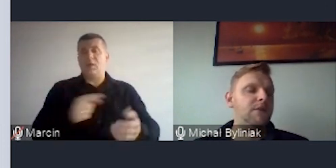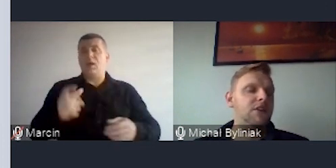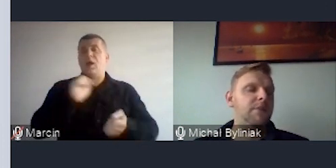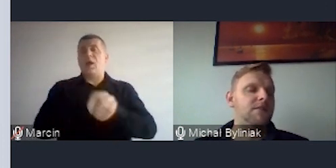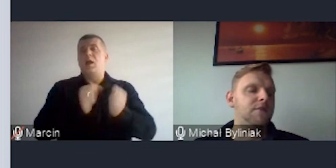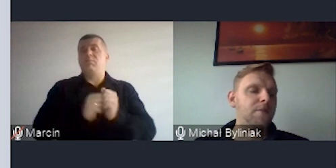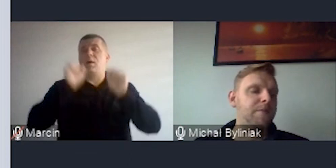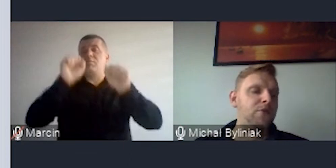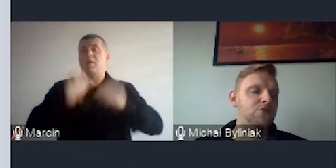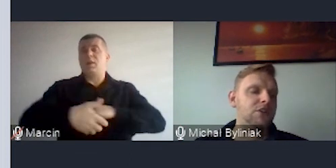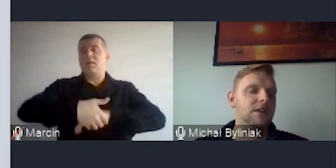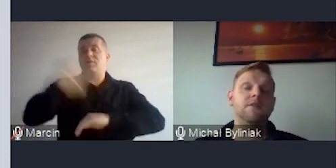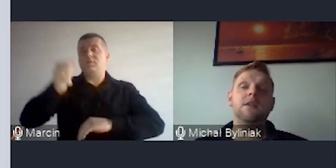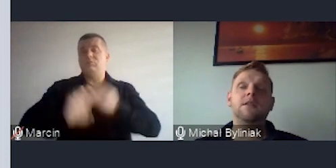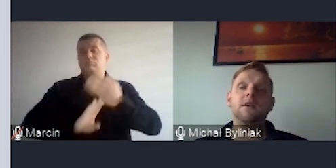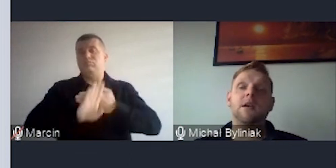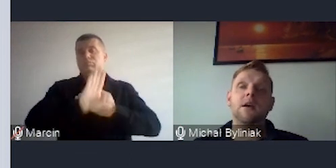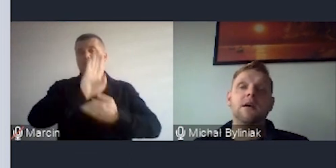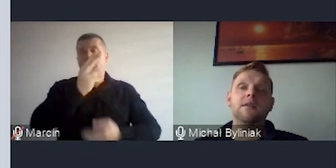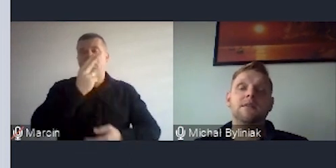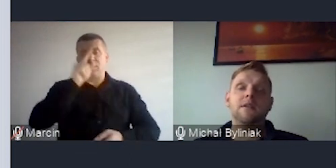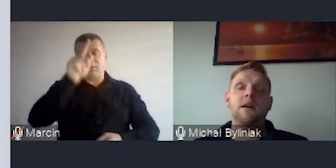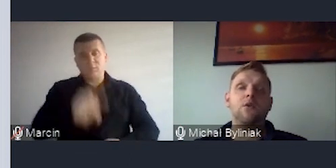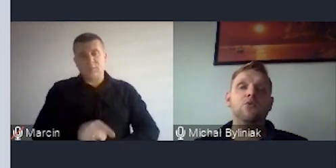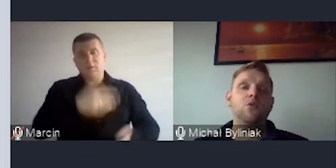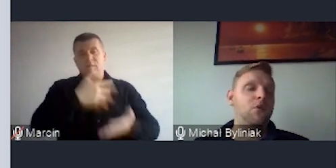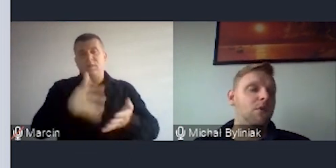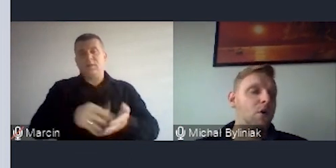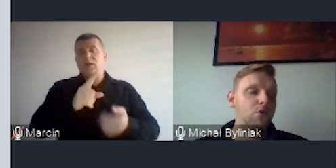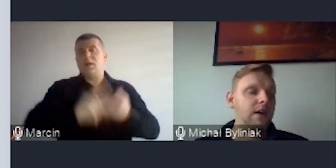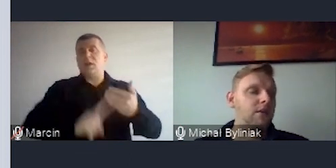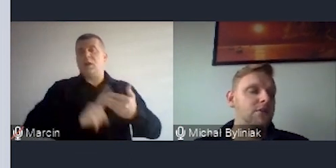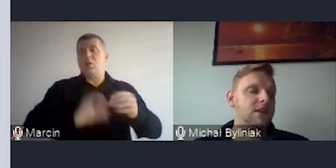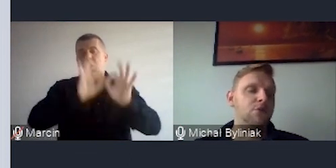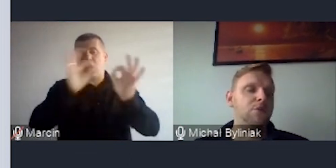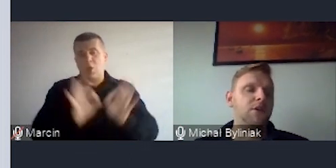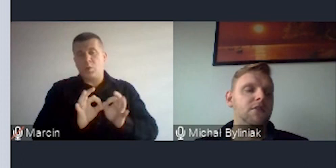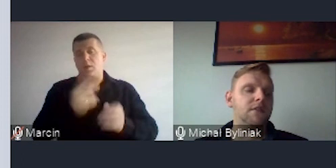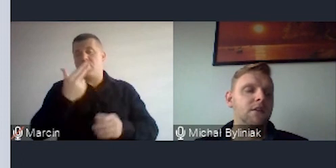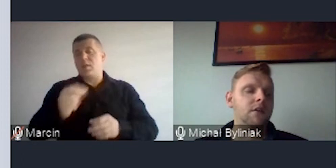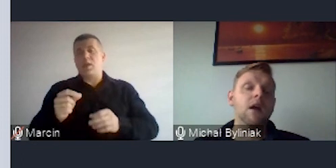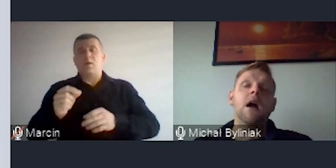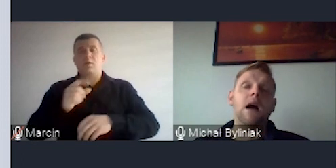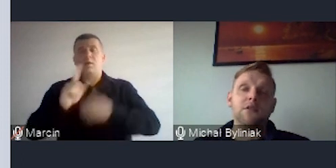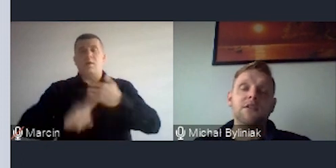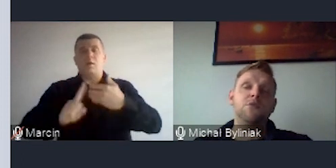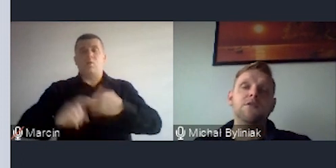jeżeli Państwo ponosili jakiś wydatek z rachunku ogólnego, nie z rachunku projektowego, a to jest możliwe,